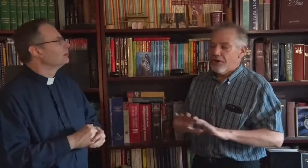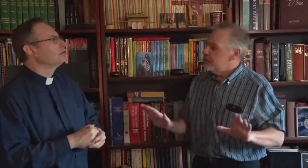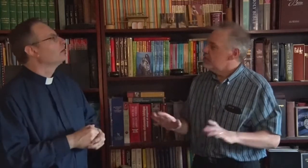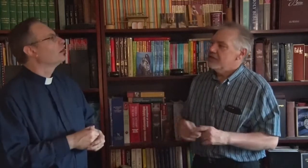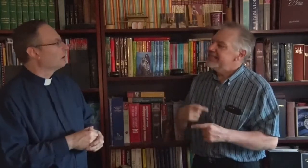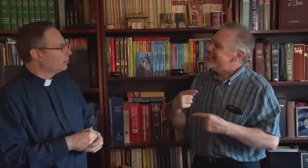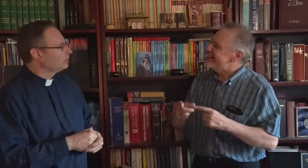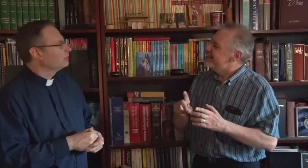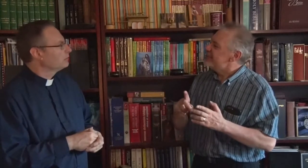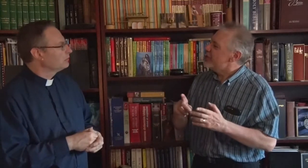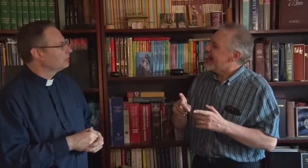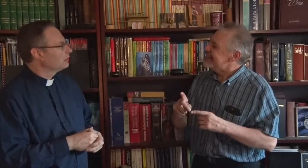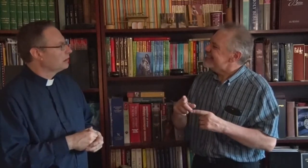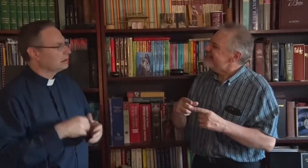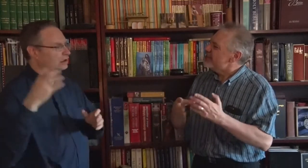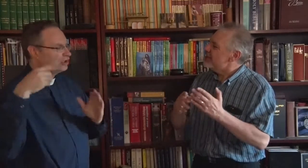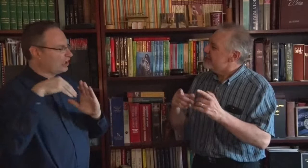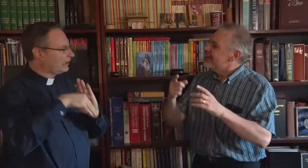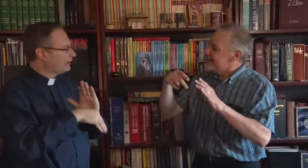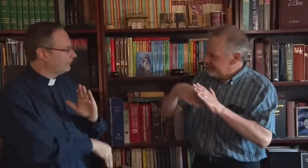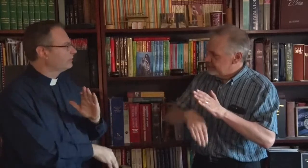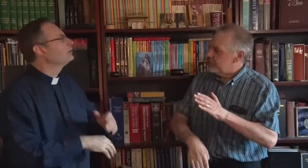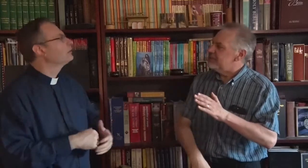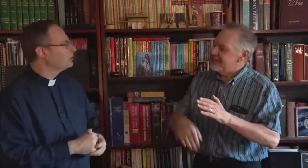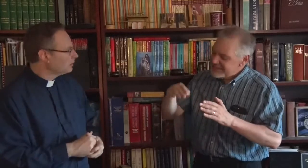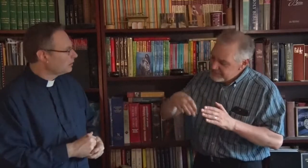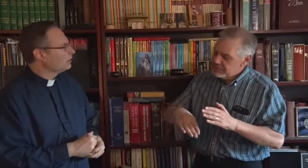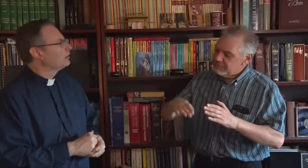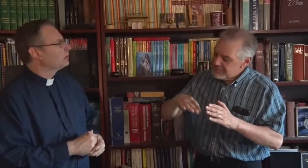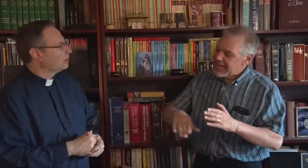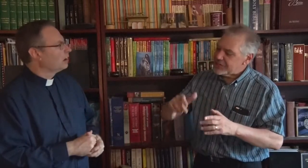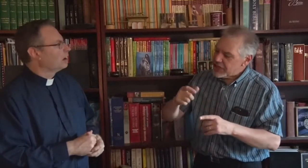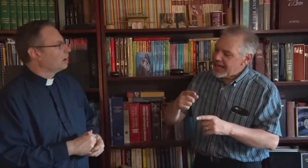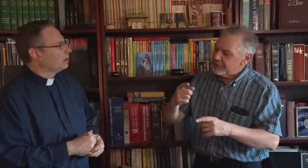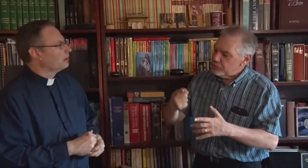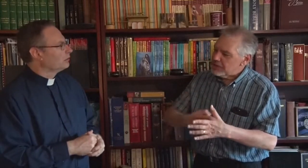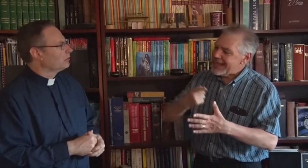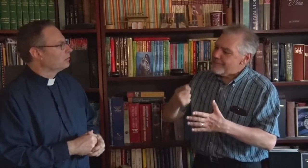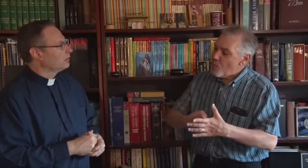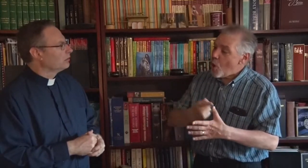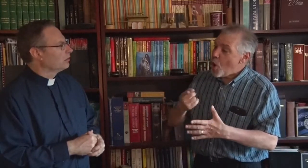C’est dégénérative. Ça dégénère tous les mois.